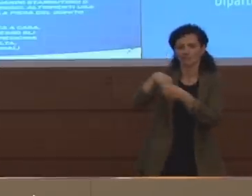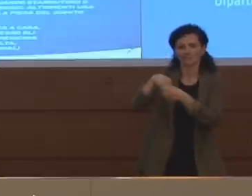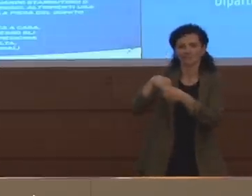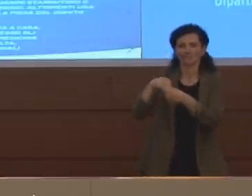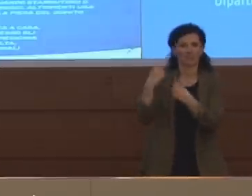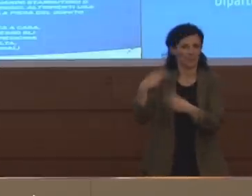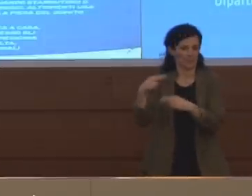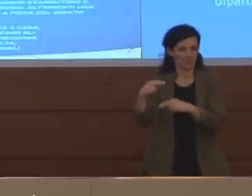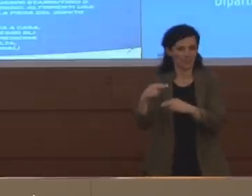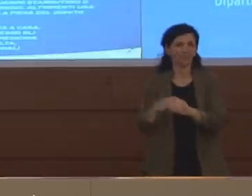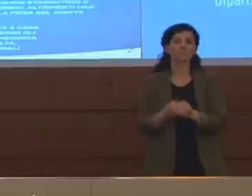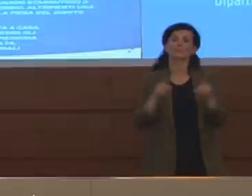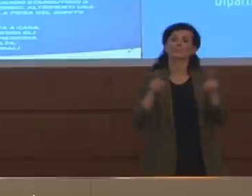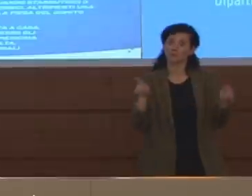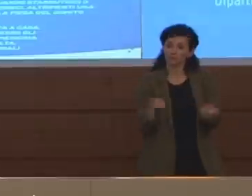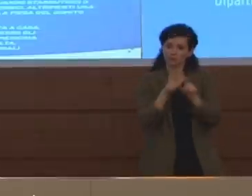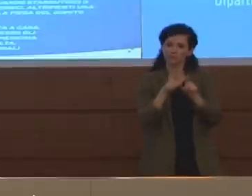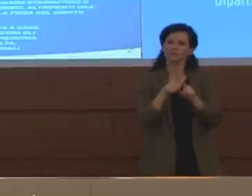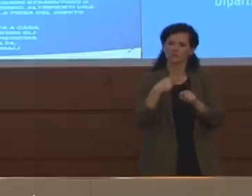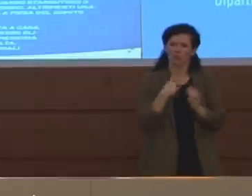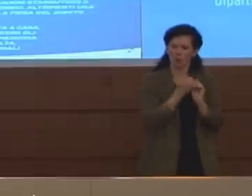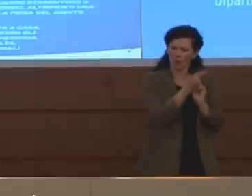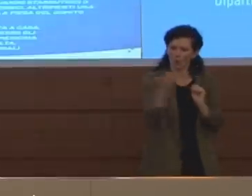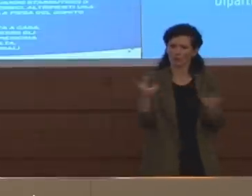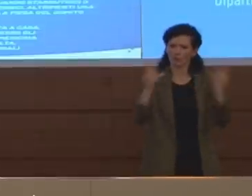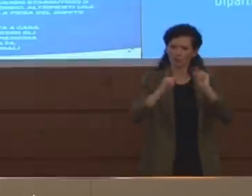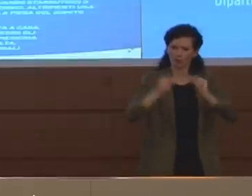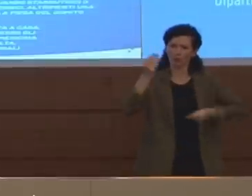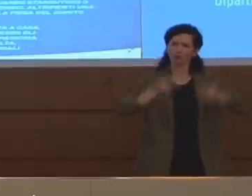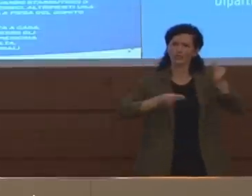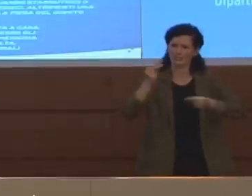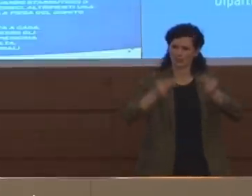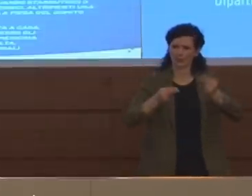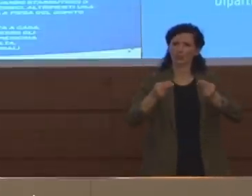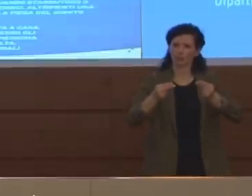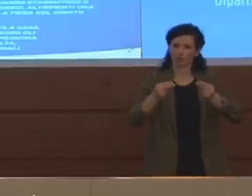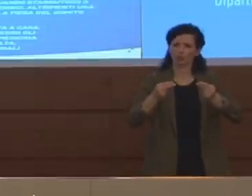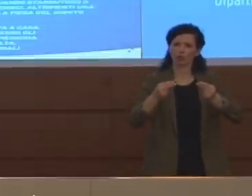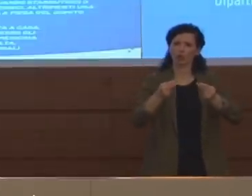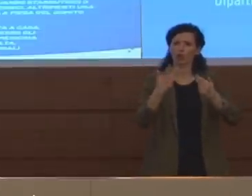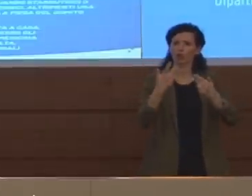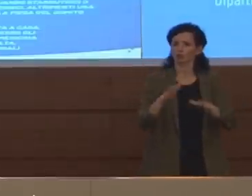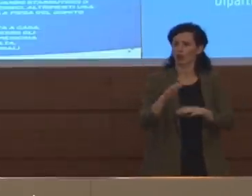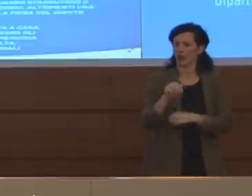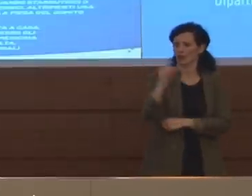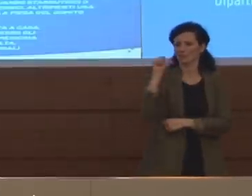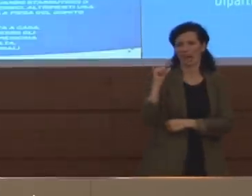Stiamo anche facendo un censimento, questo l'abbiamo avviato sabato scorso, doveva terminare oggi, lo vedremo domani.